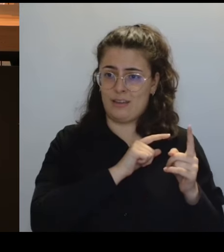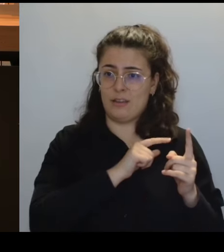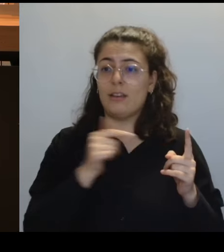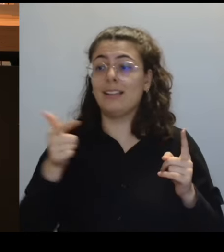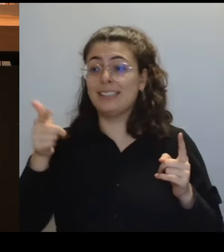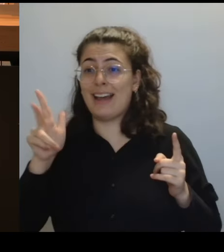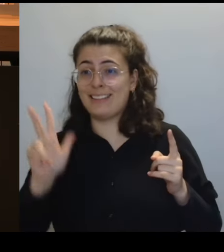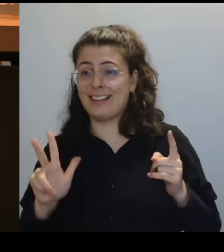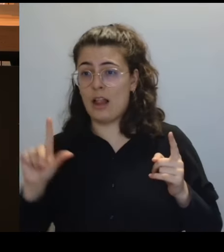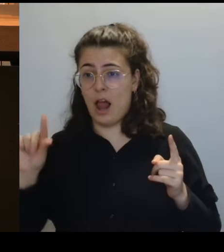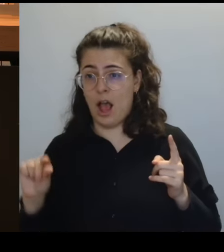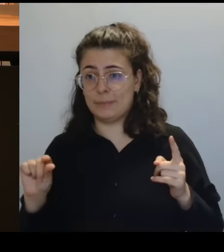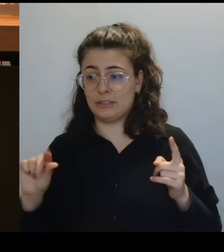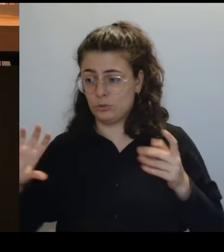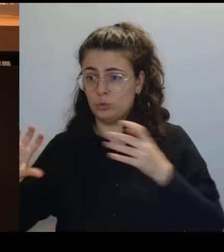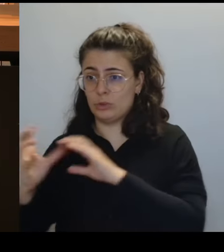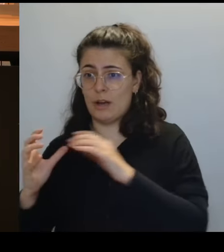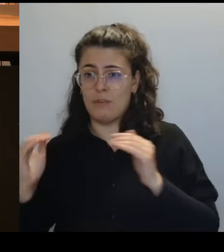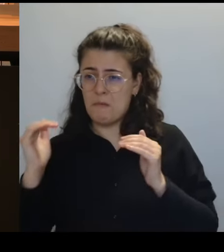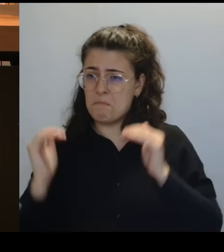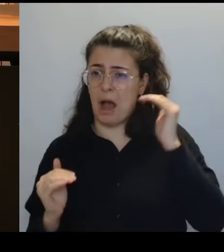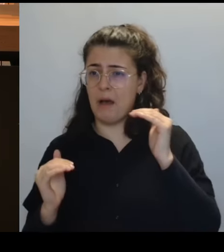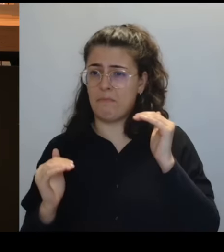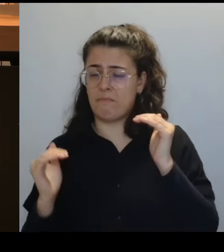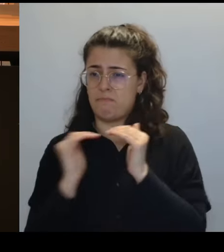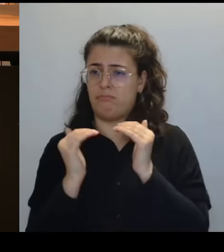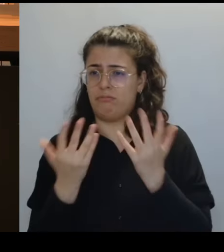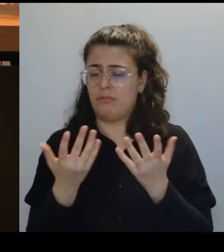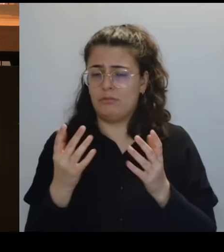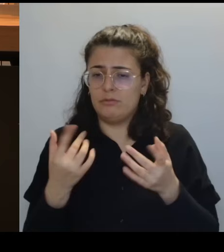Ich finde, wir müssen uns darüber unterhalten, wie wir die Menschen,